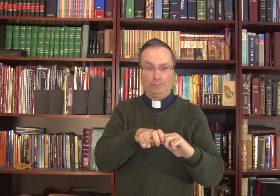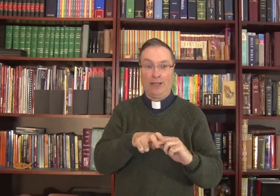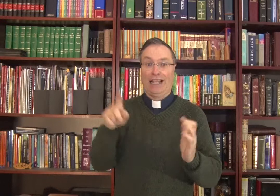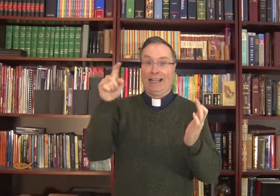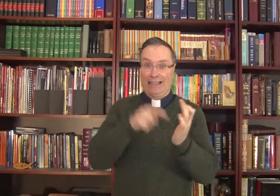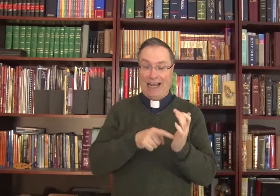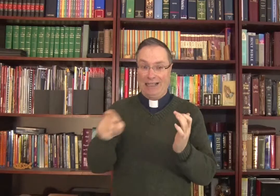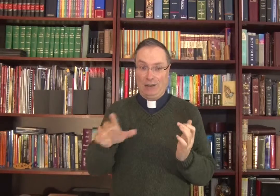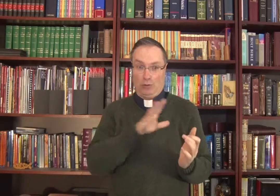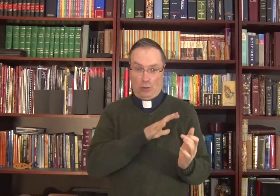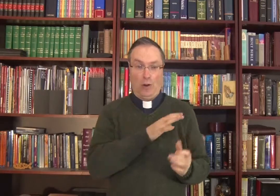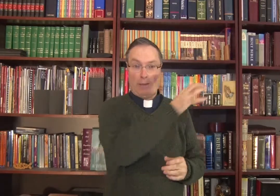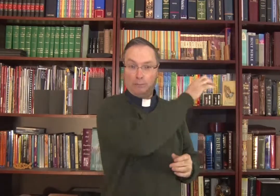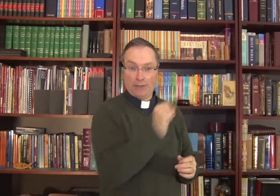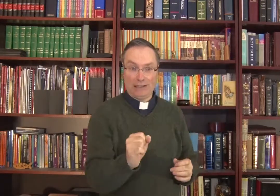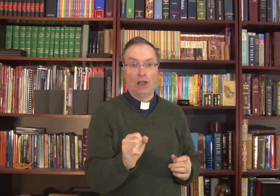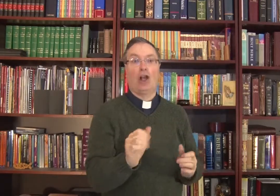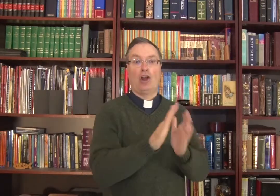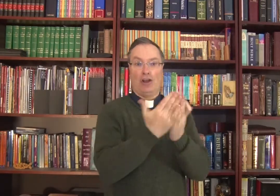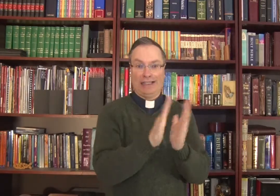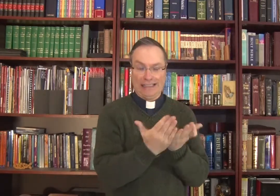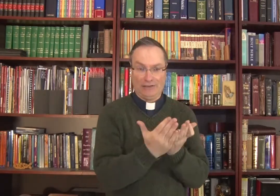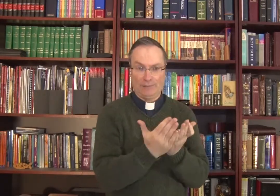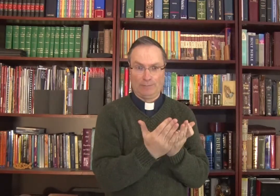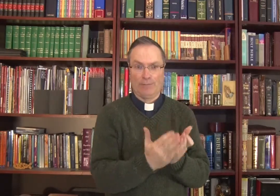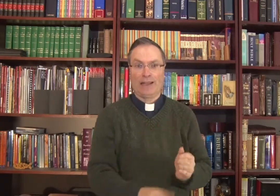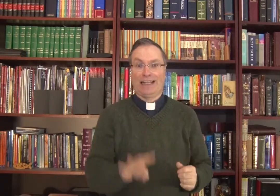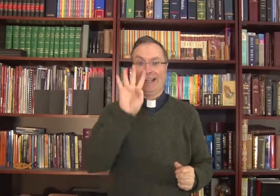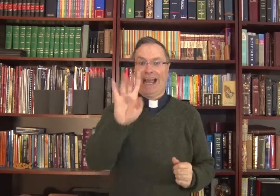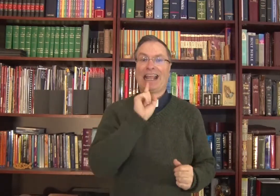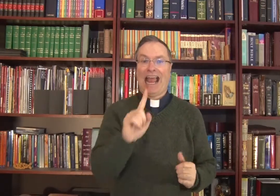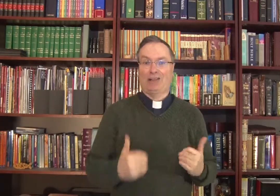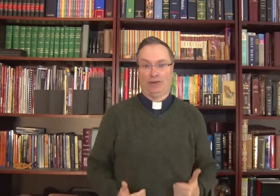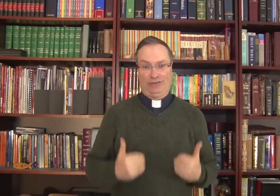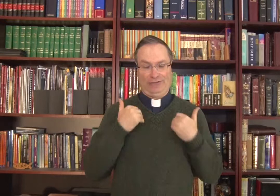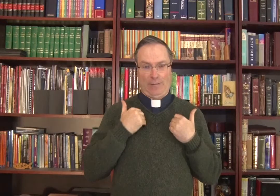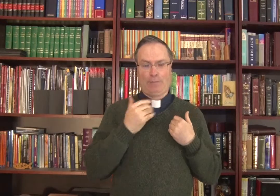Quand il eut pris le livre, les quatre êtres vivants